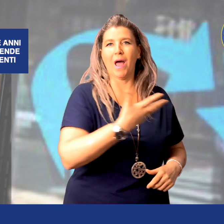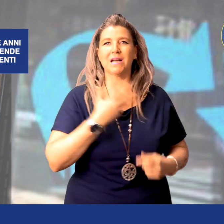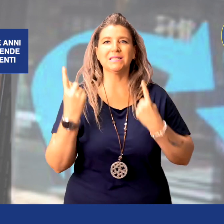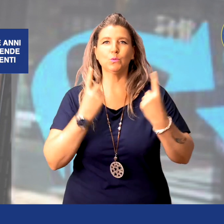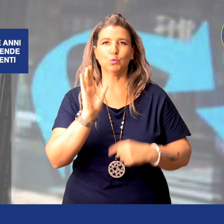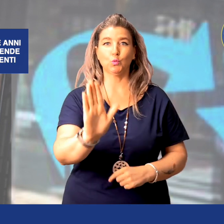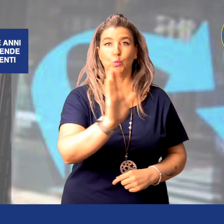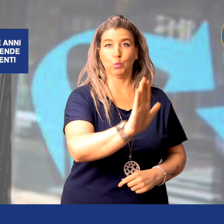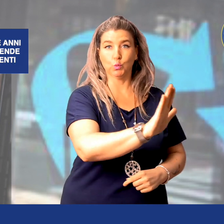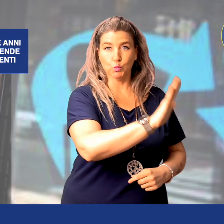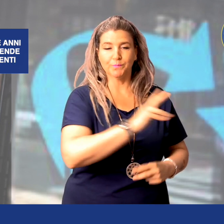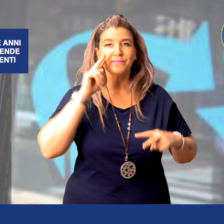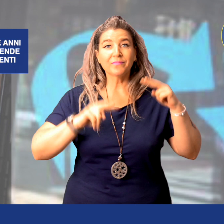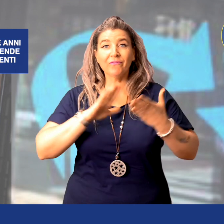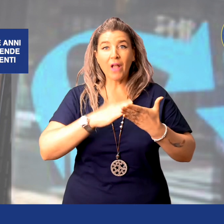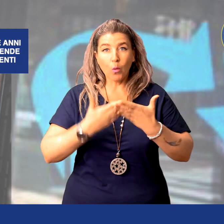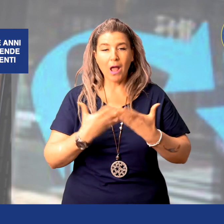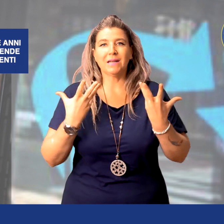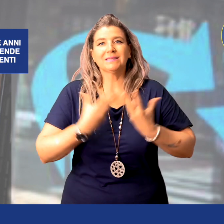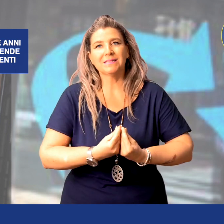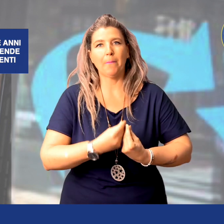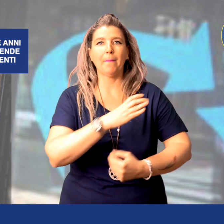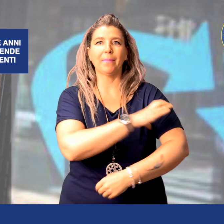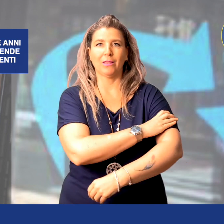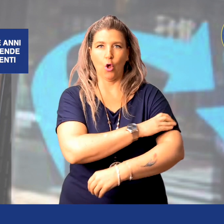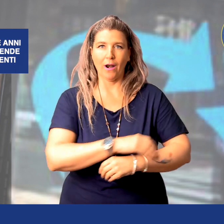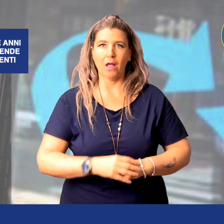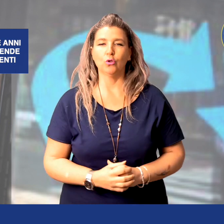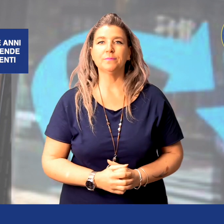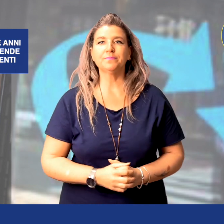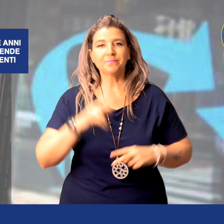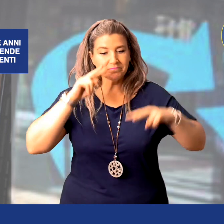tale beneficio e valutare con l'aiuto di un patronato la soluzione per andare in pensione